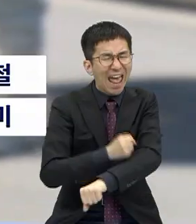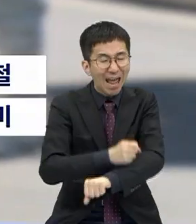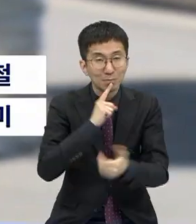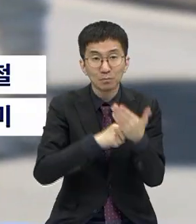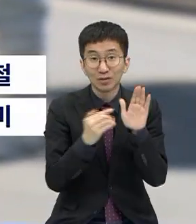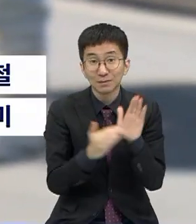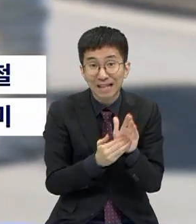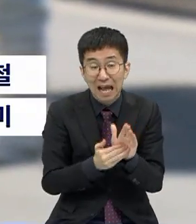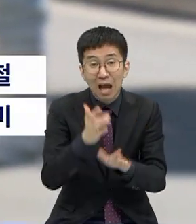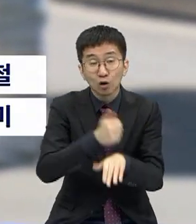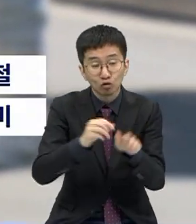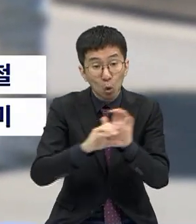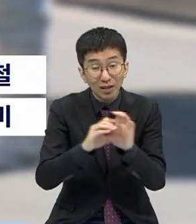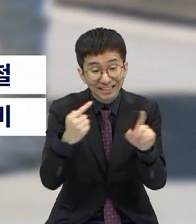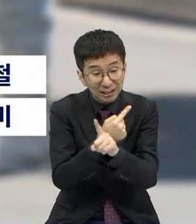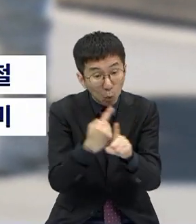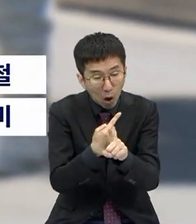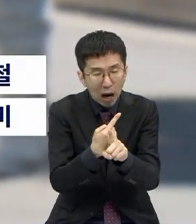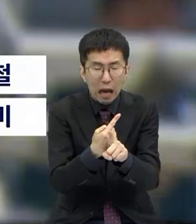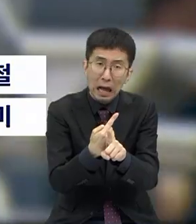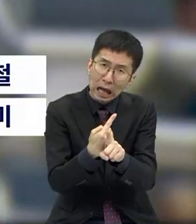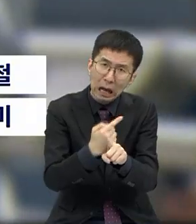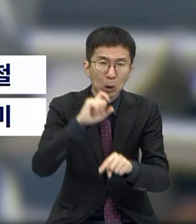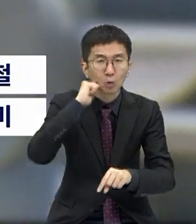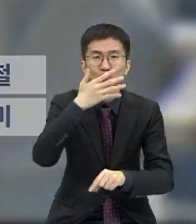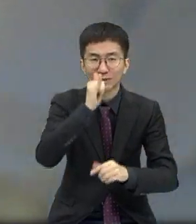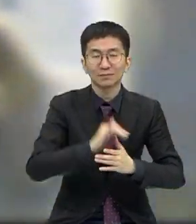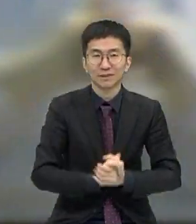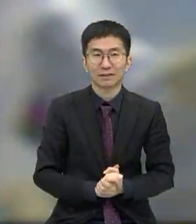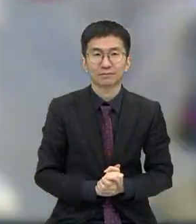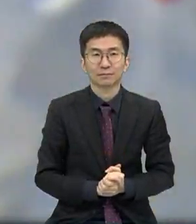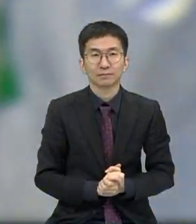이럴 경우 코로나 환자 치료에도 차질이 예상됩니다. SBS 장세만입니다.